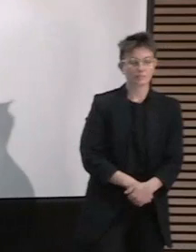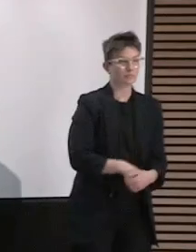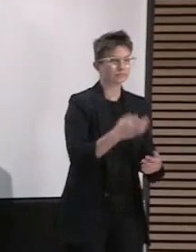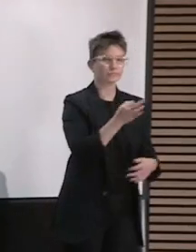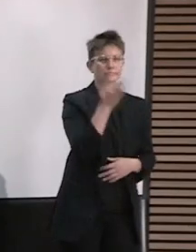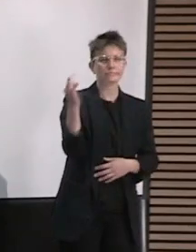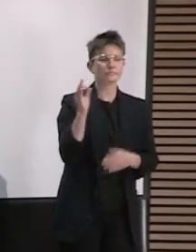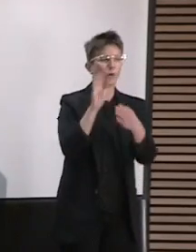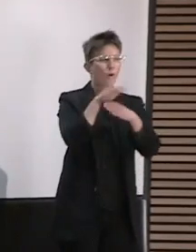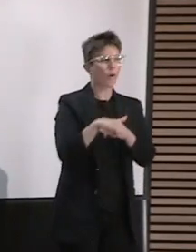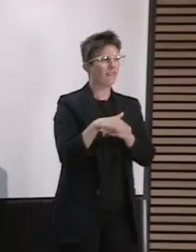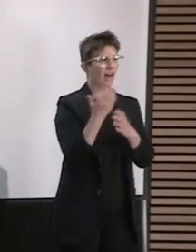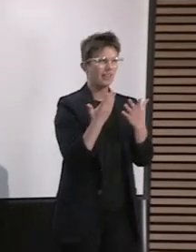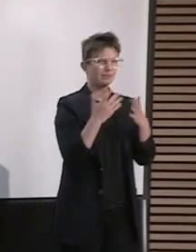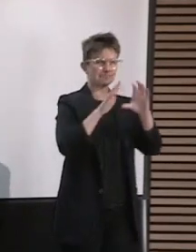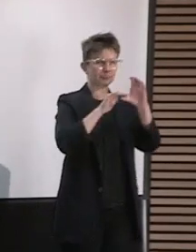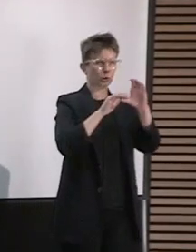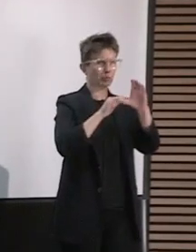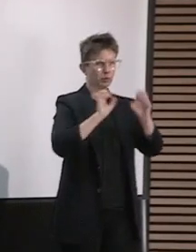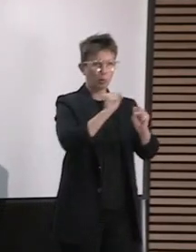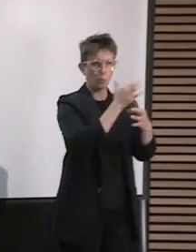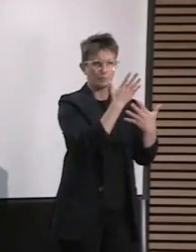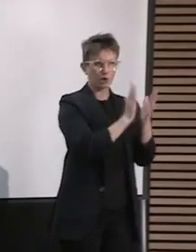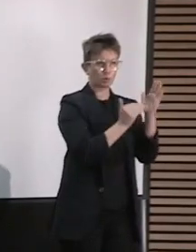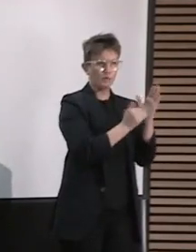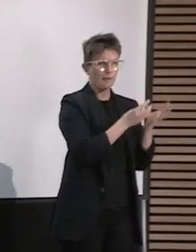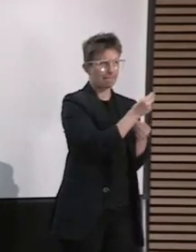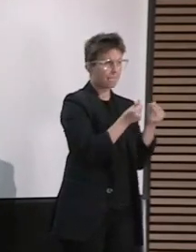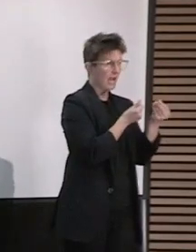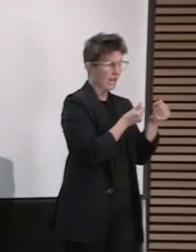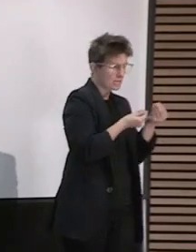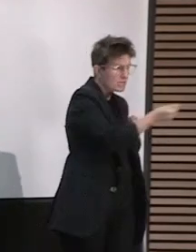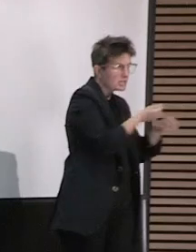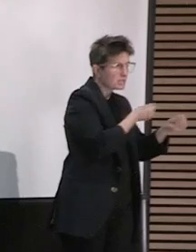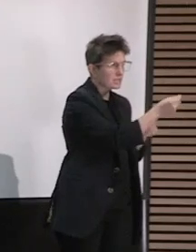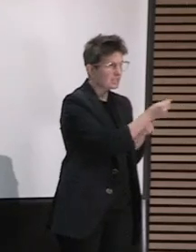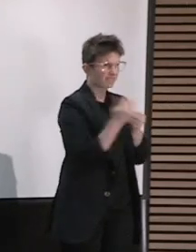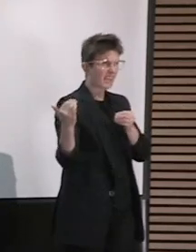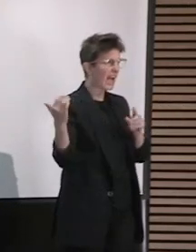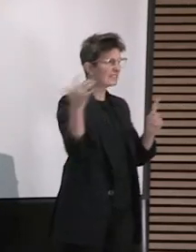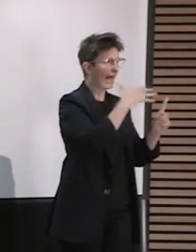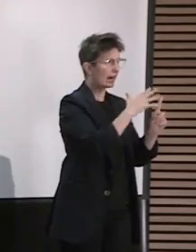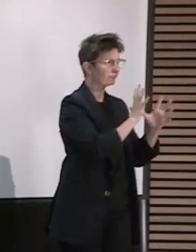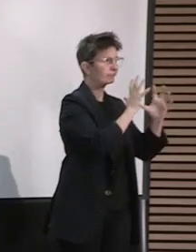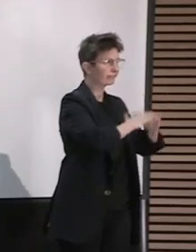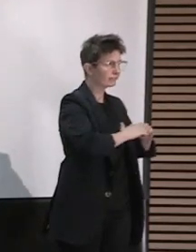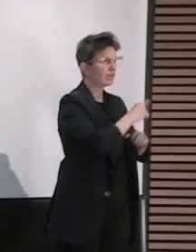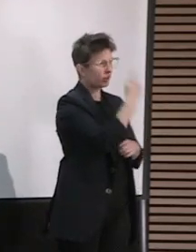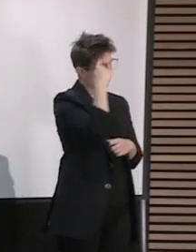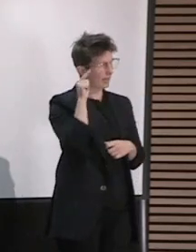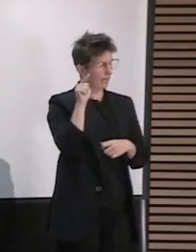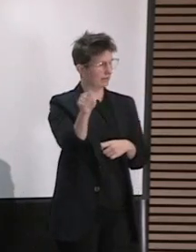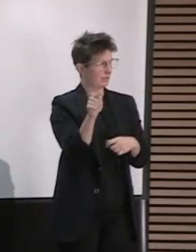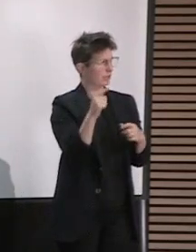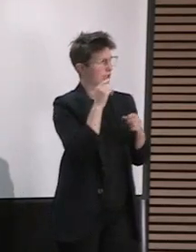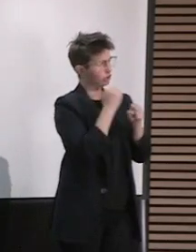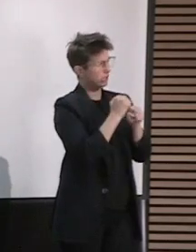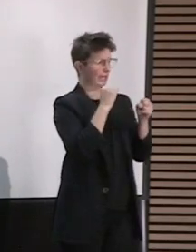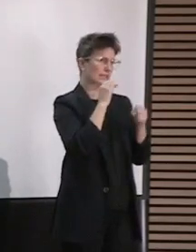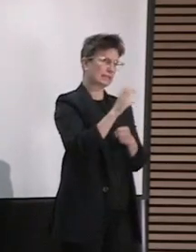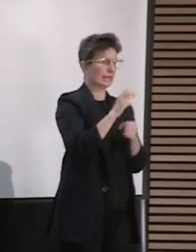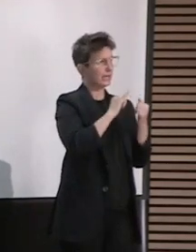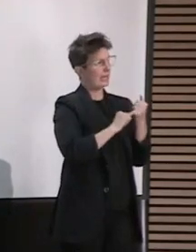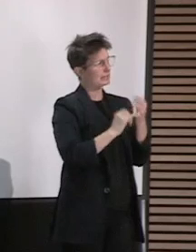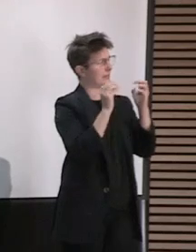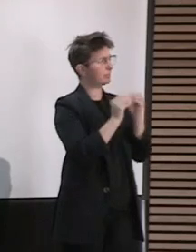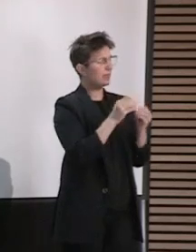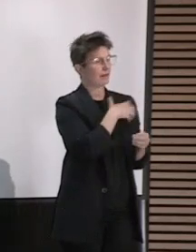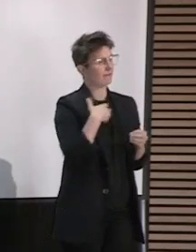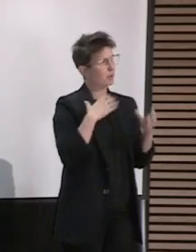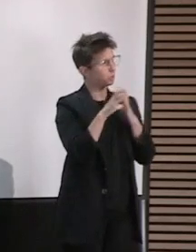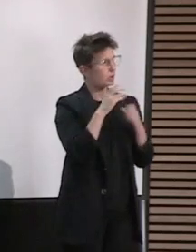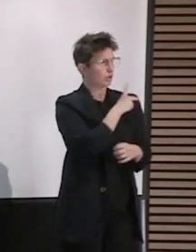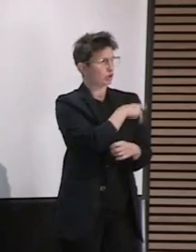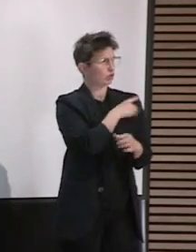ki nga korero mo tena, ka tino